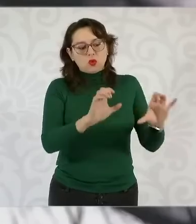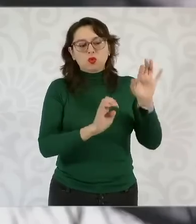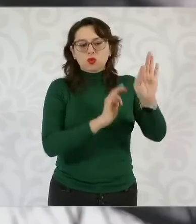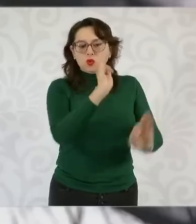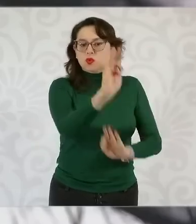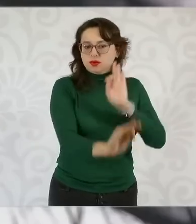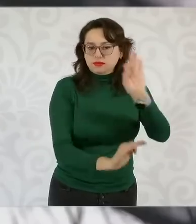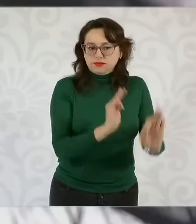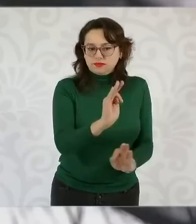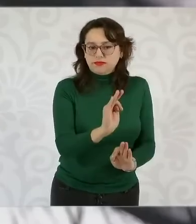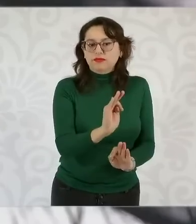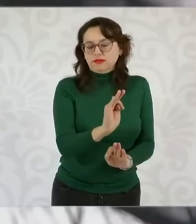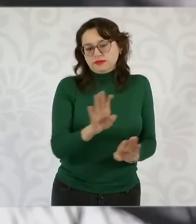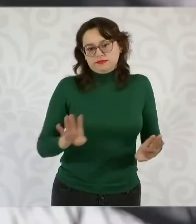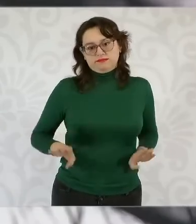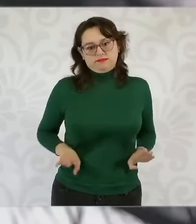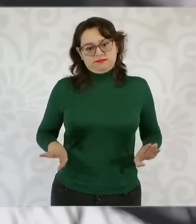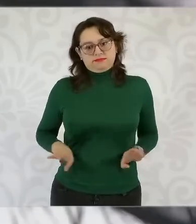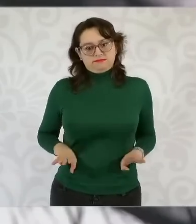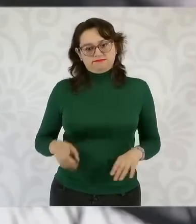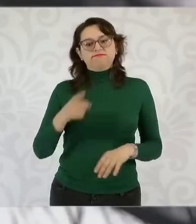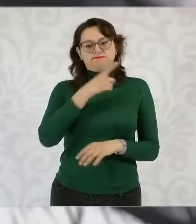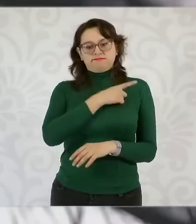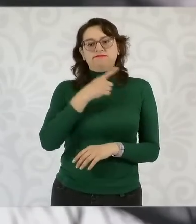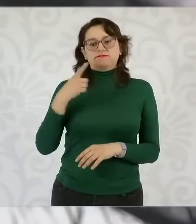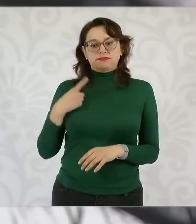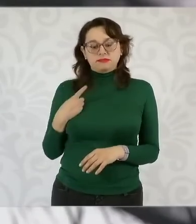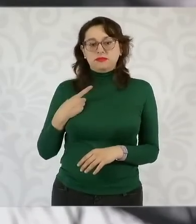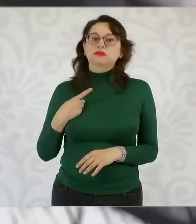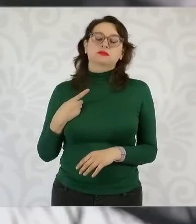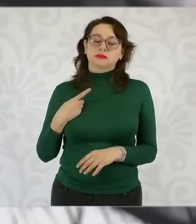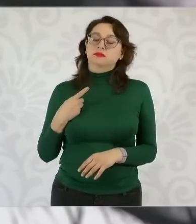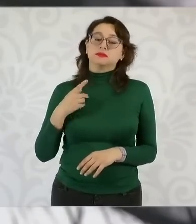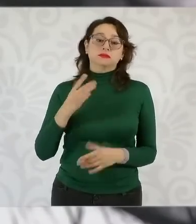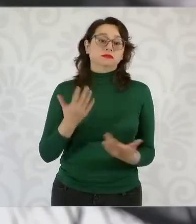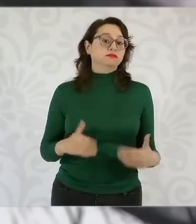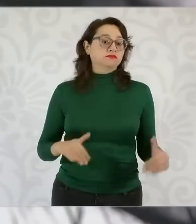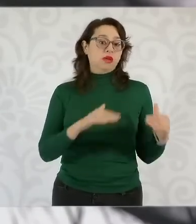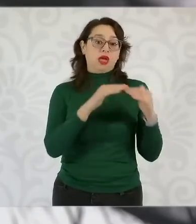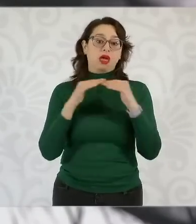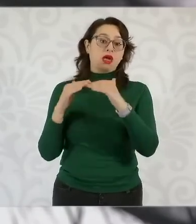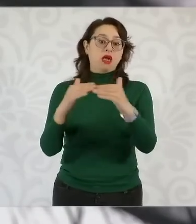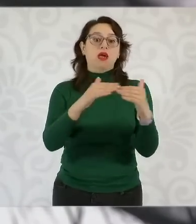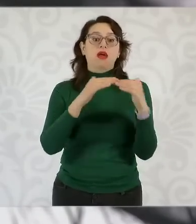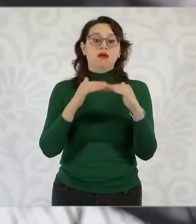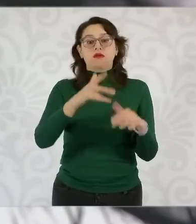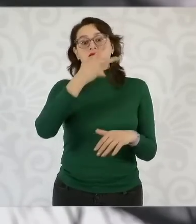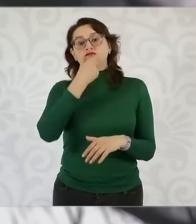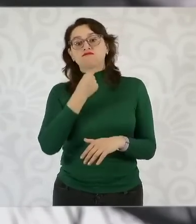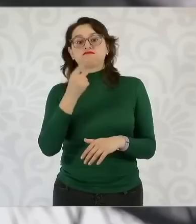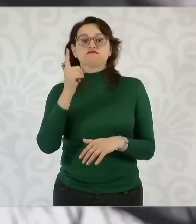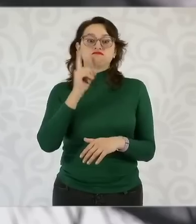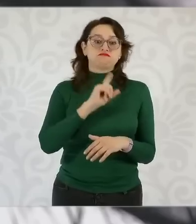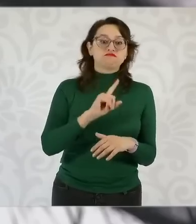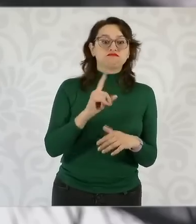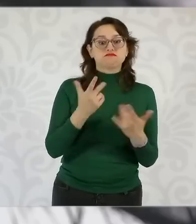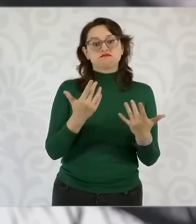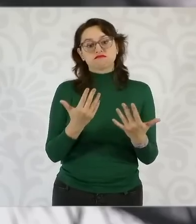estamos y promovemos pues el tema de equidad eh eh en cuanto a la paridad yo pues muy orgullosos